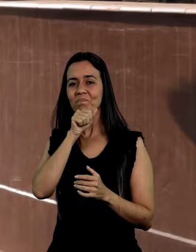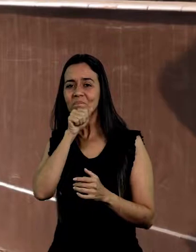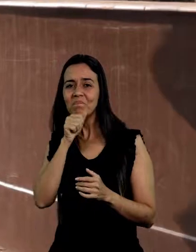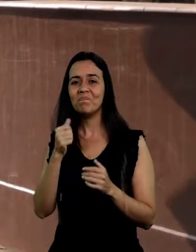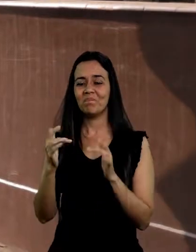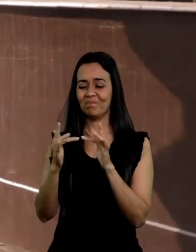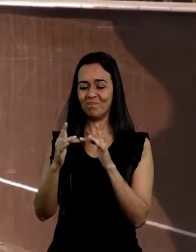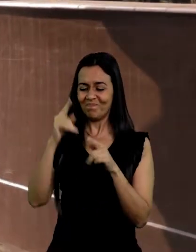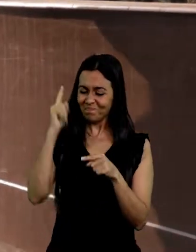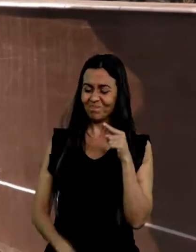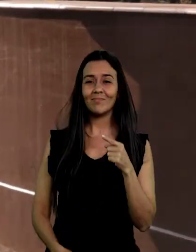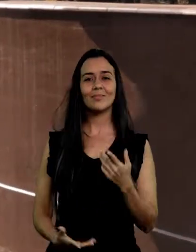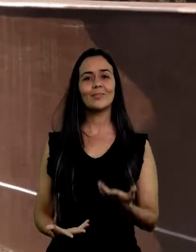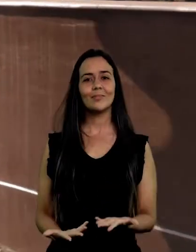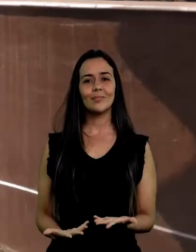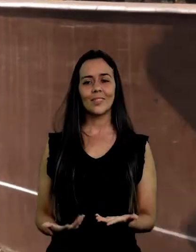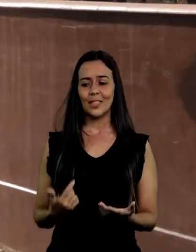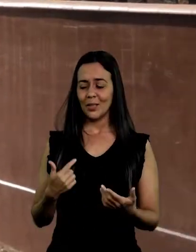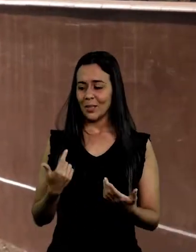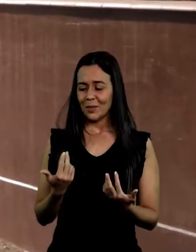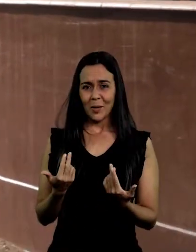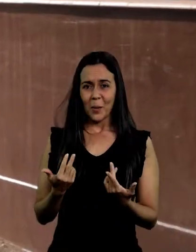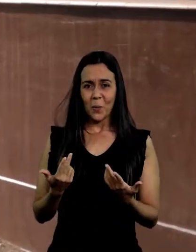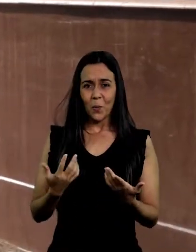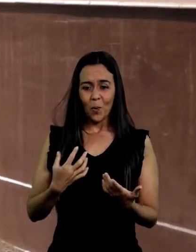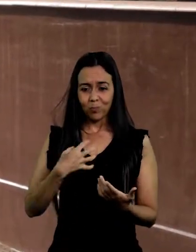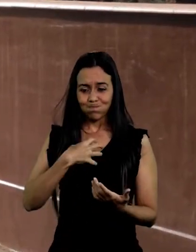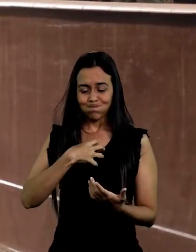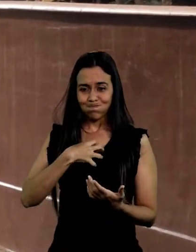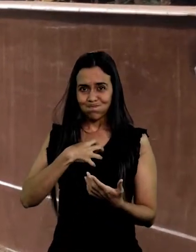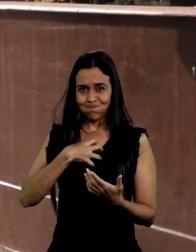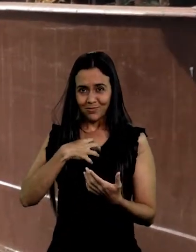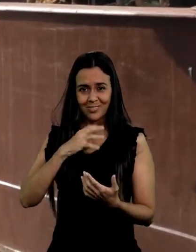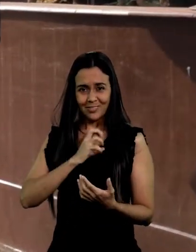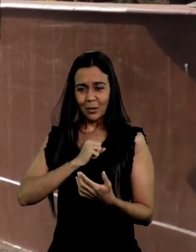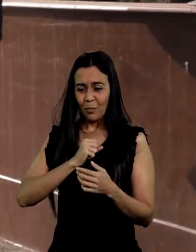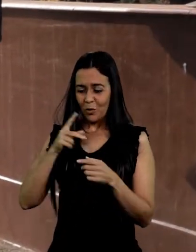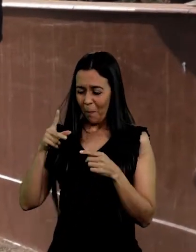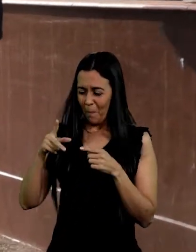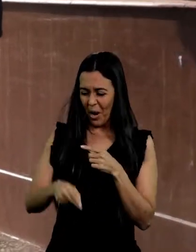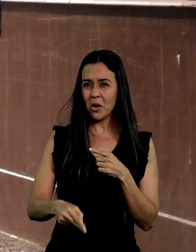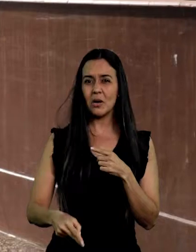Então, eu vejo assim, como uma grande ruptura de sentido, assim, dessas coisas, né? É, sim.